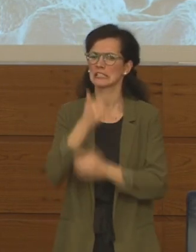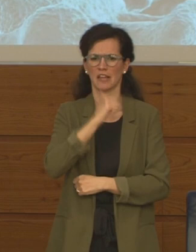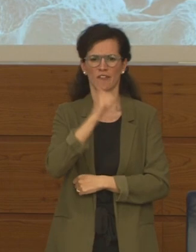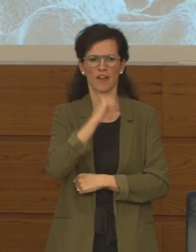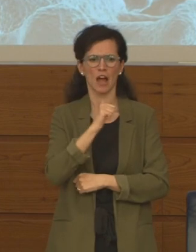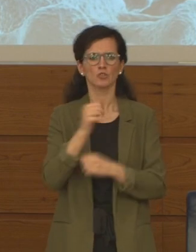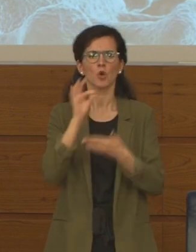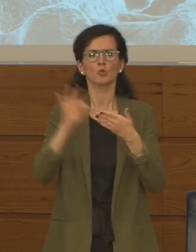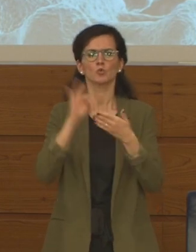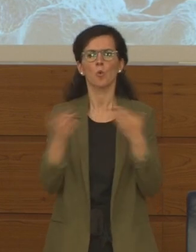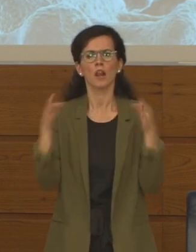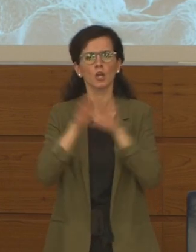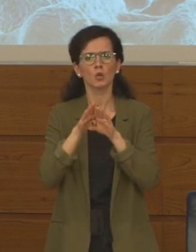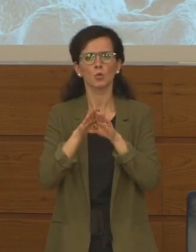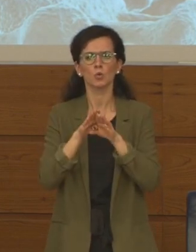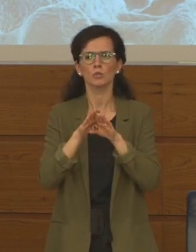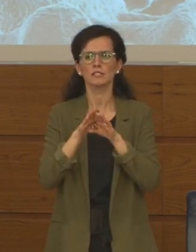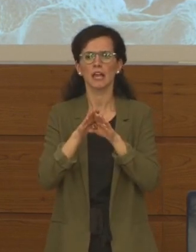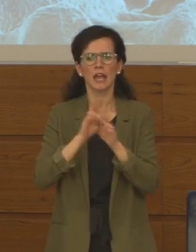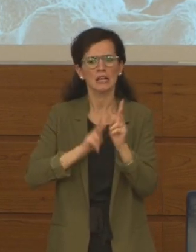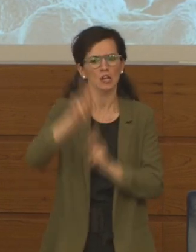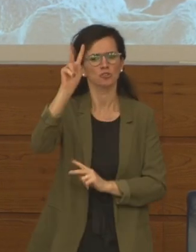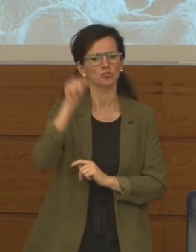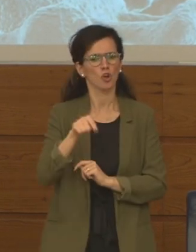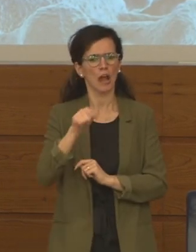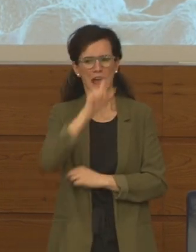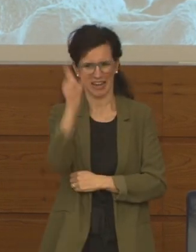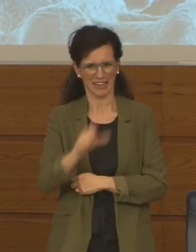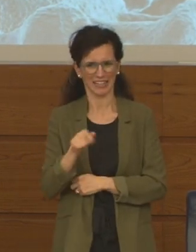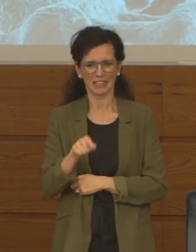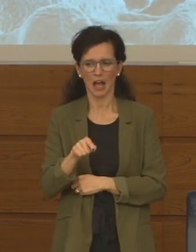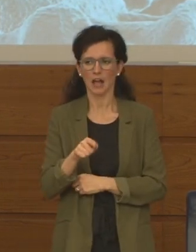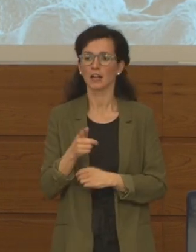territorio nazionale, la chiusura delle scuole è nell'area rossa